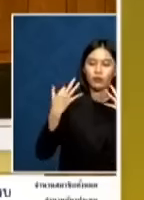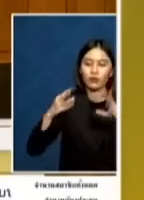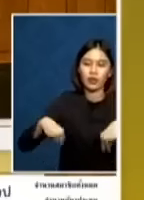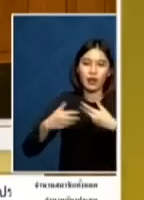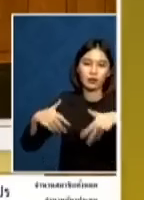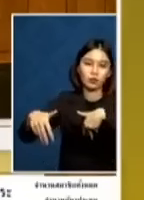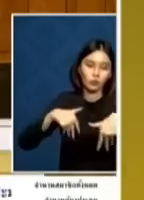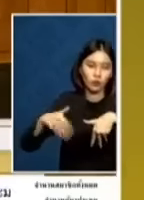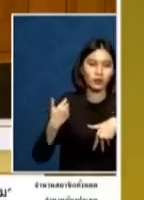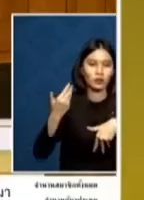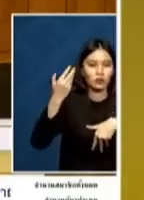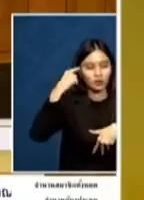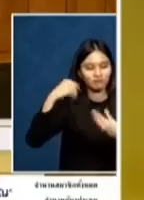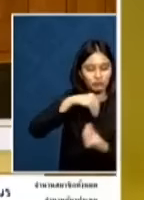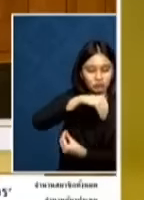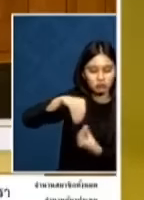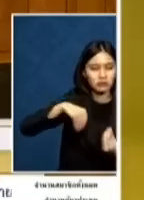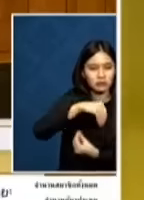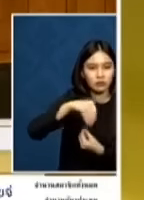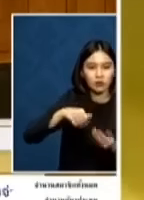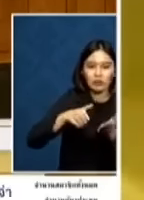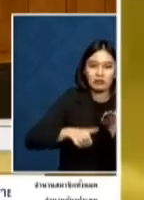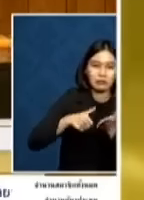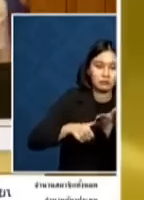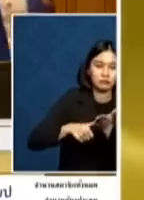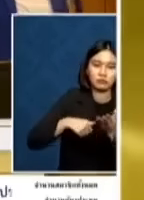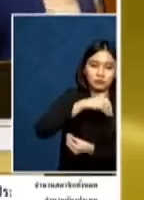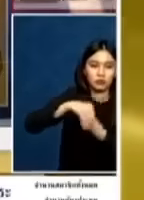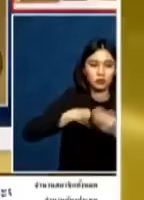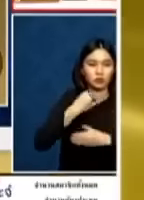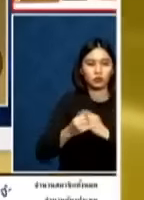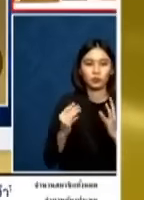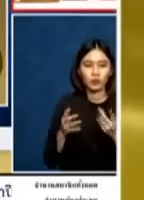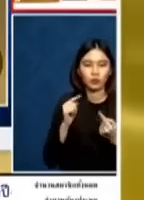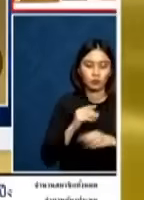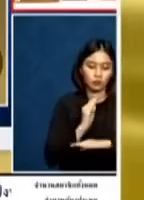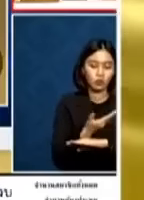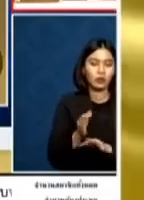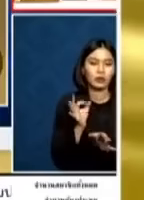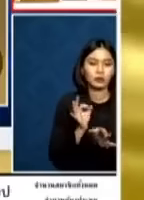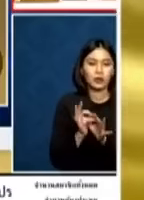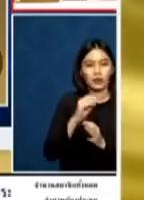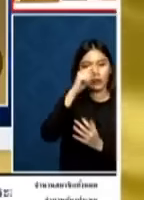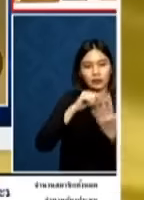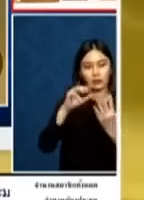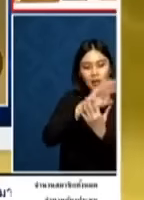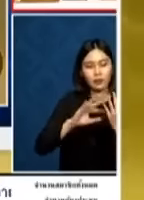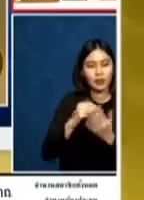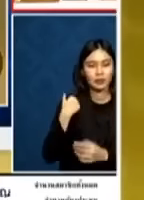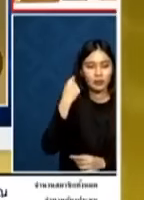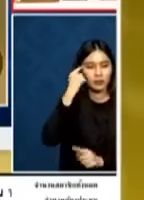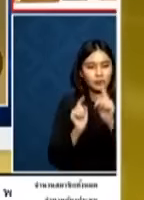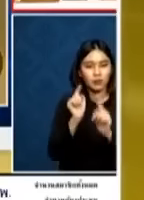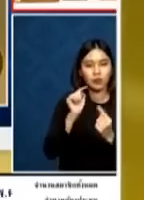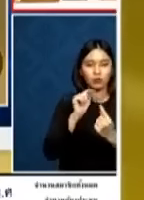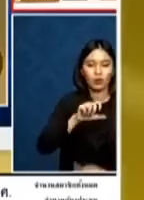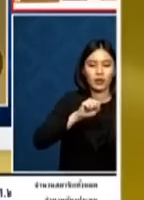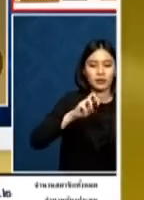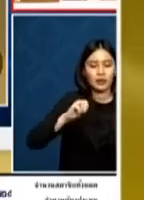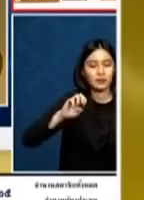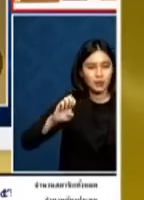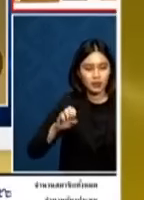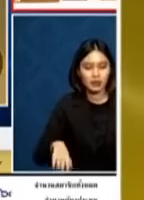รับทราบผลการจัดอันดับขีดความสามารถในการ แข่งขันประจำปีนะครับโดย imd World